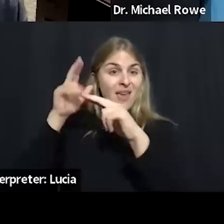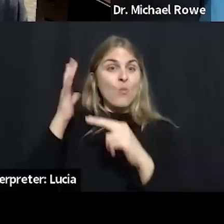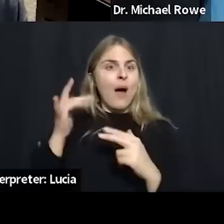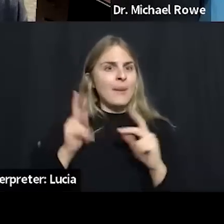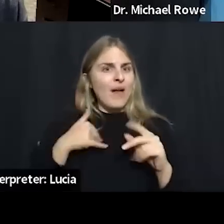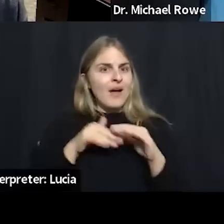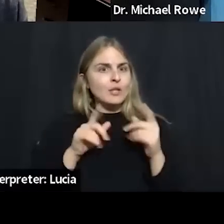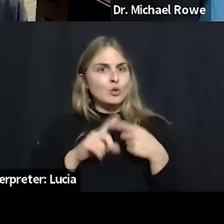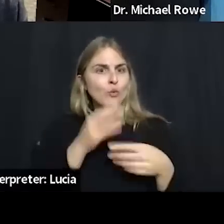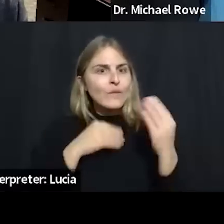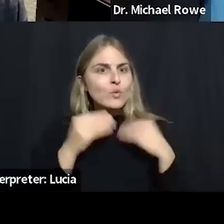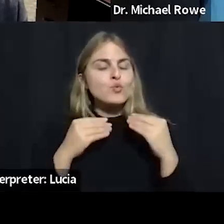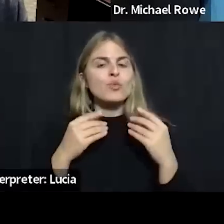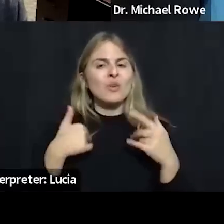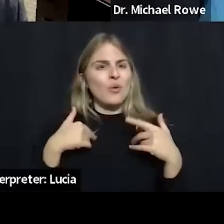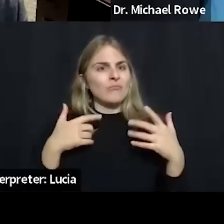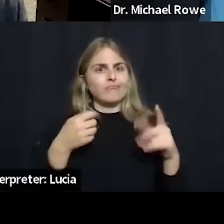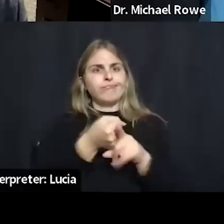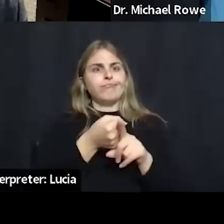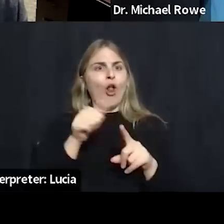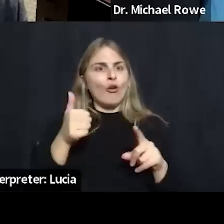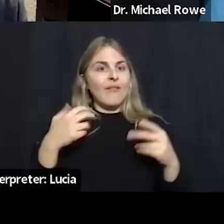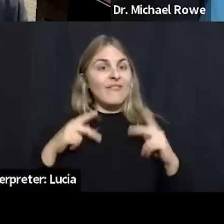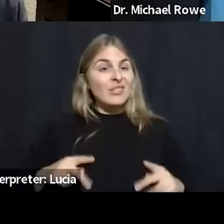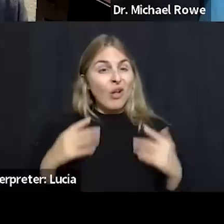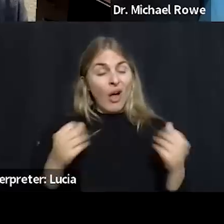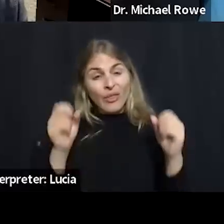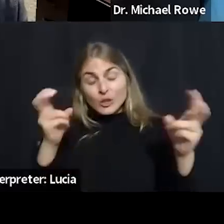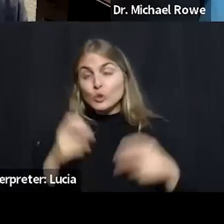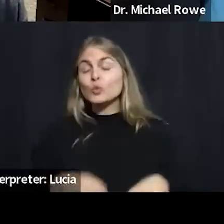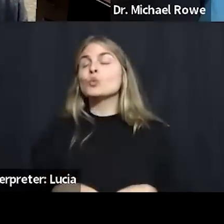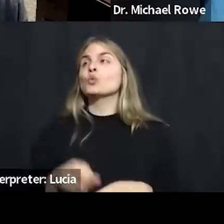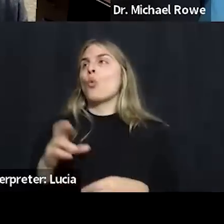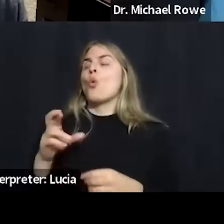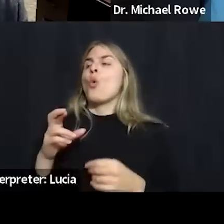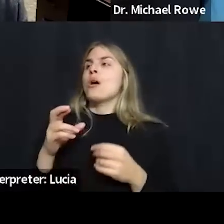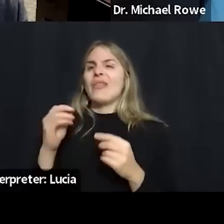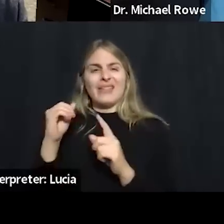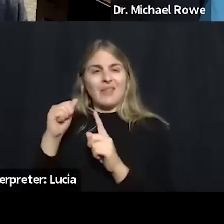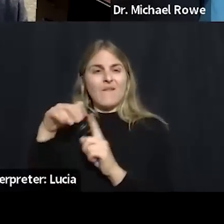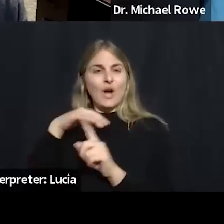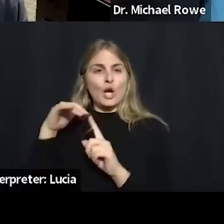Y entonces pueden tener otros problemas de salud física. Es esta idea de que el entorno se siente extraño.